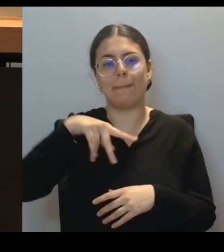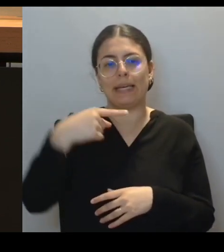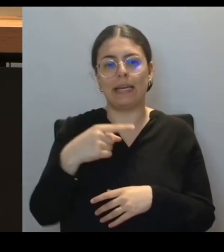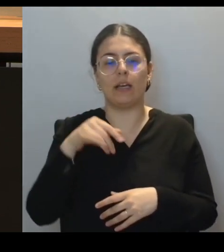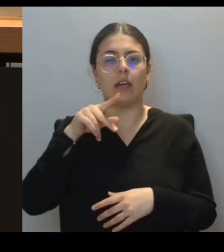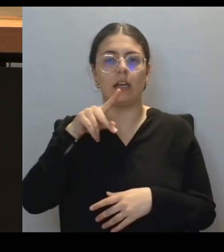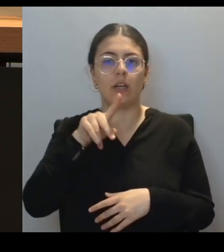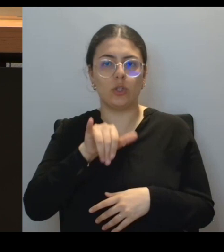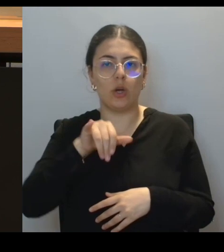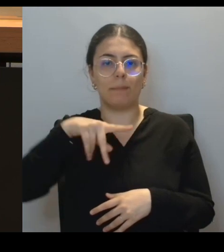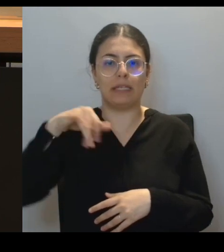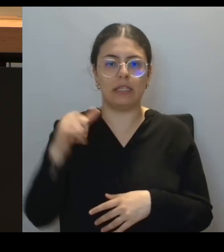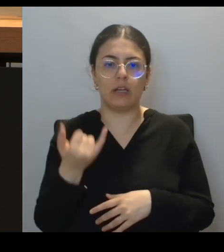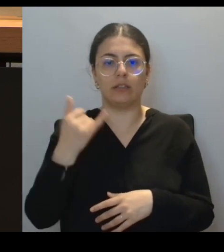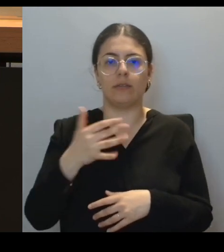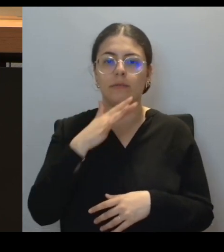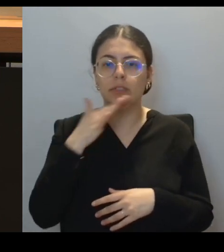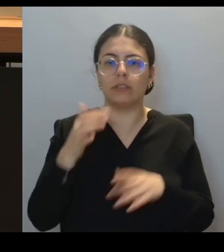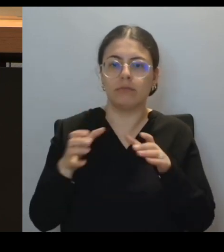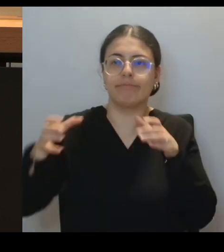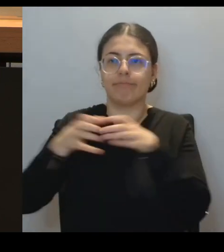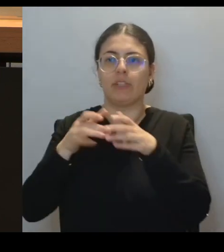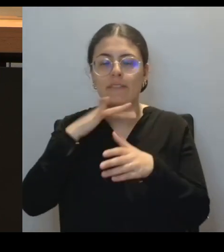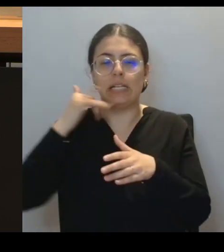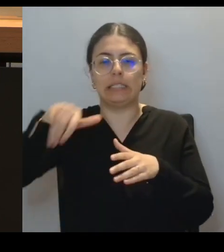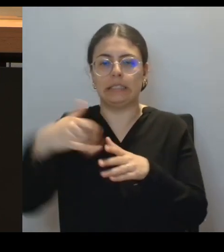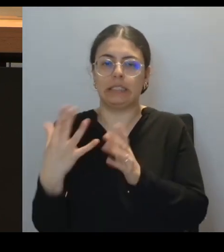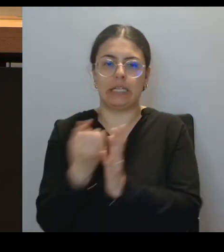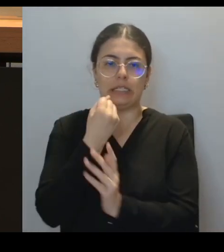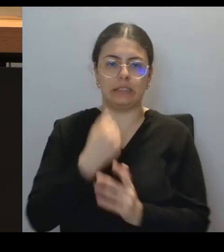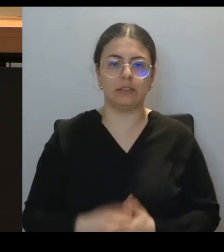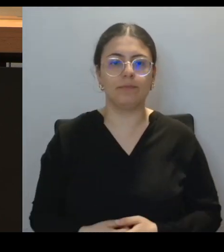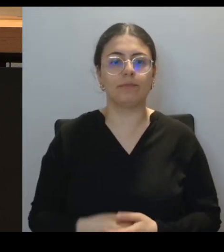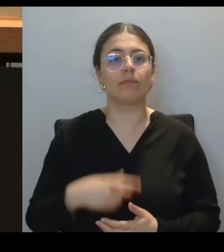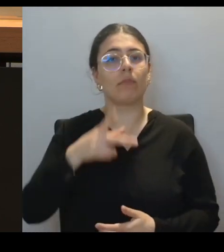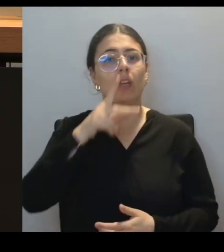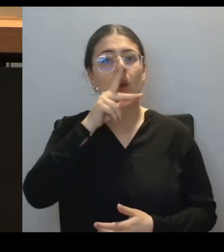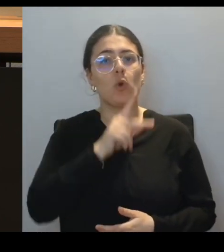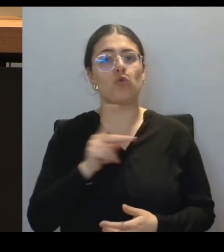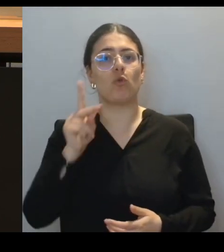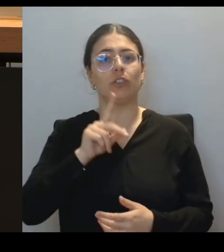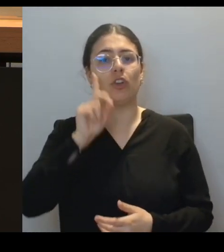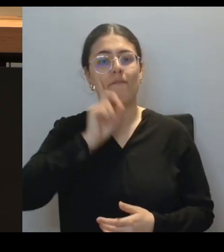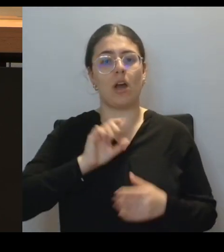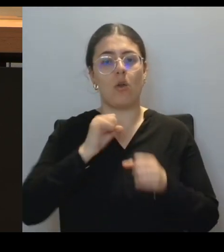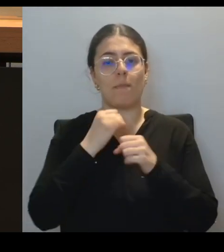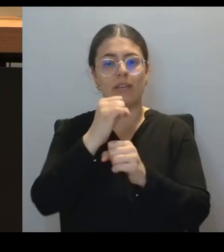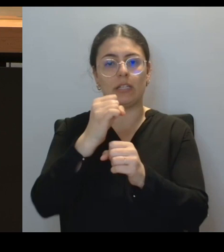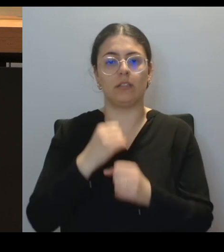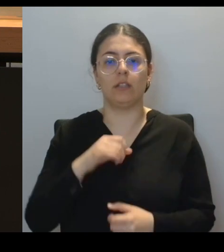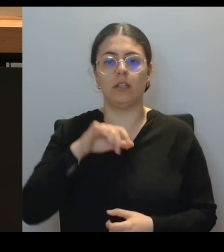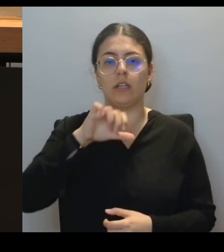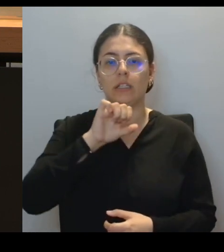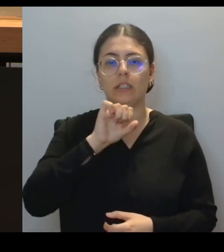Es war die kurdische Frauenbewegung, die mit dem Slogan Jinjian Azadi, dem Vormarsch des IS insgesamt zurückgedrängt hat.